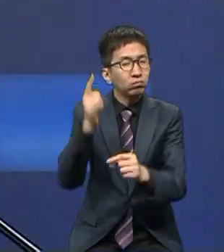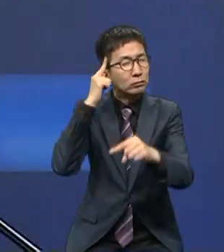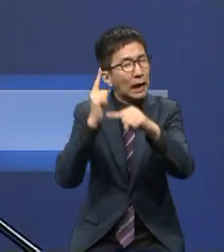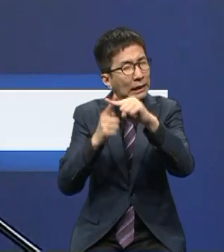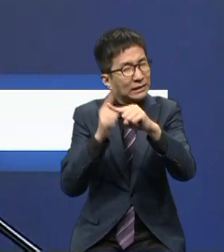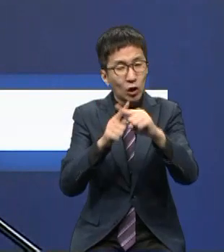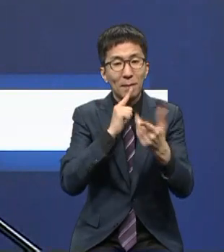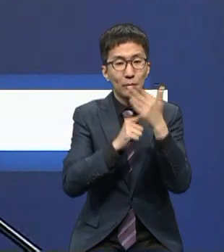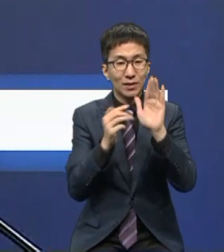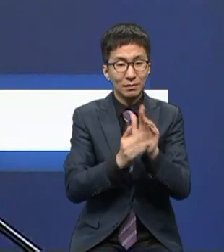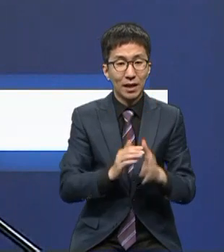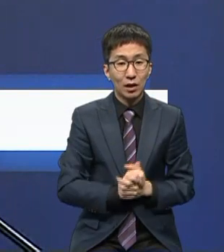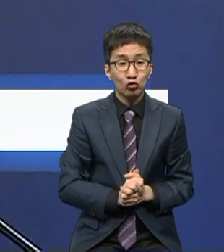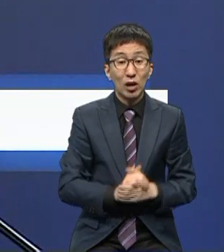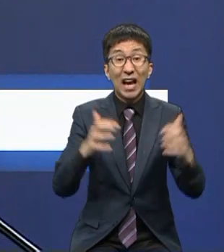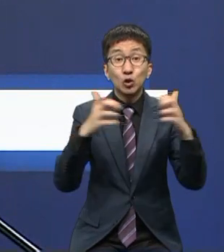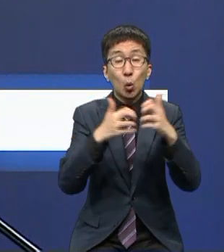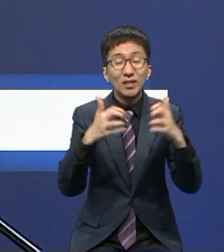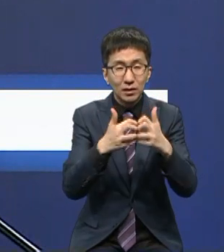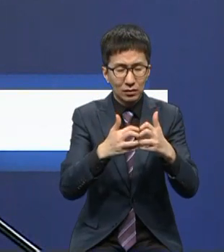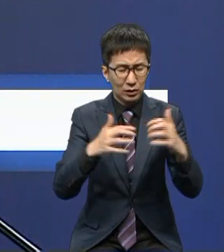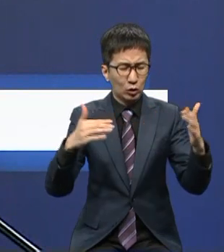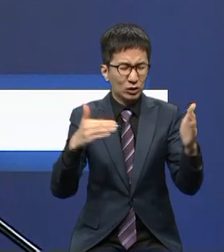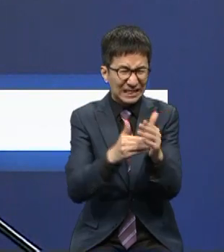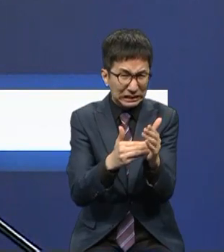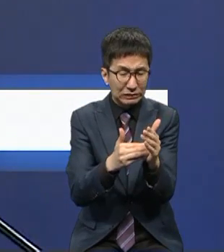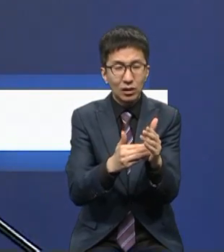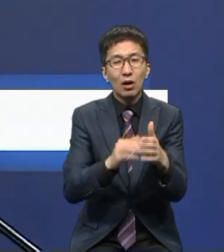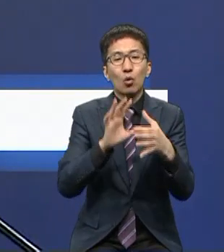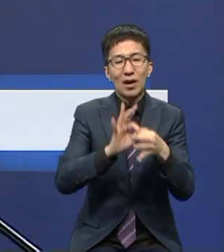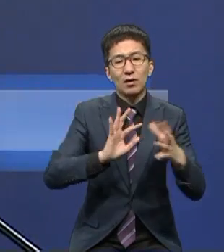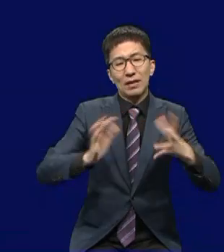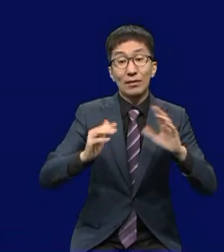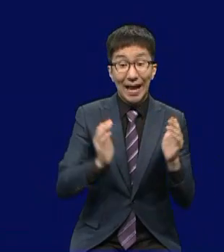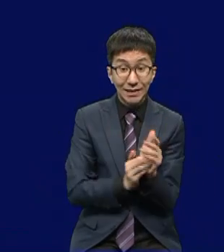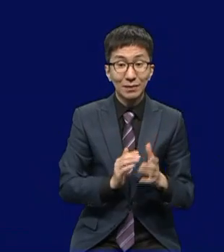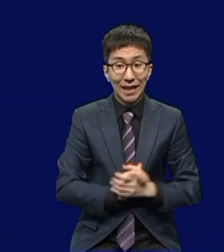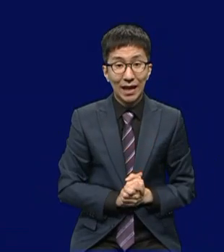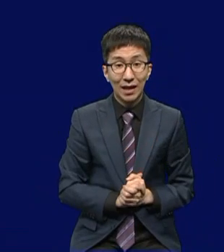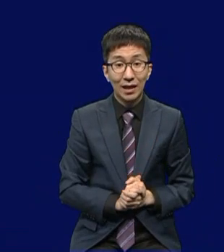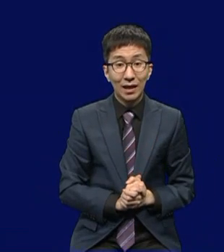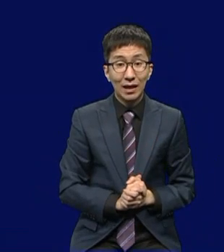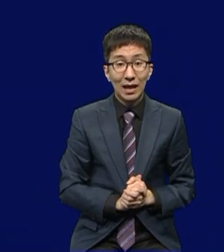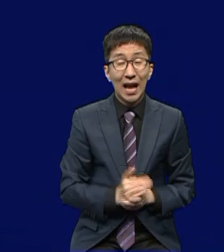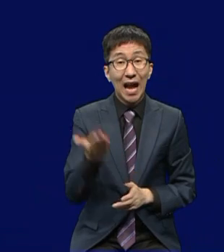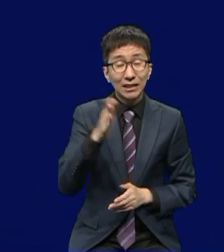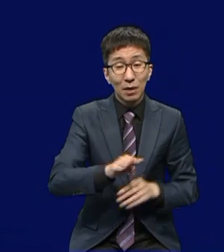우리는 종전 선언 논의에 열려 있습니다. (기자) 하지만 외교 협상 주무부처인 미